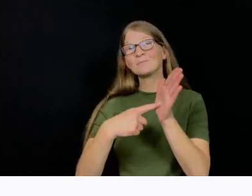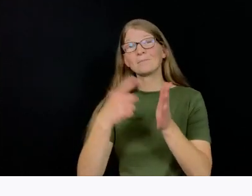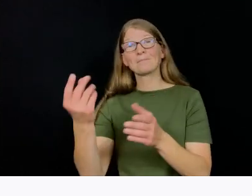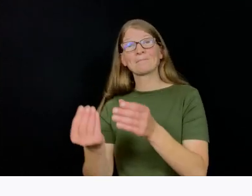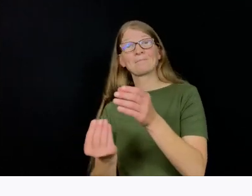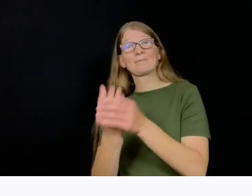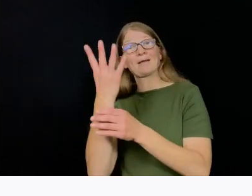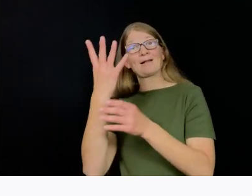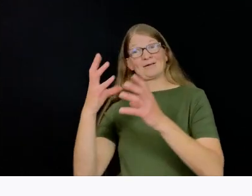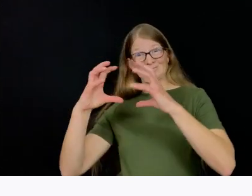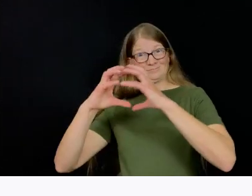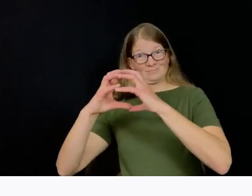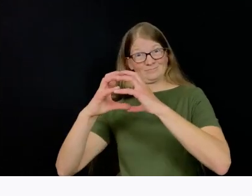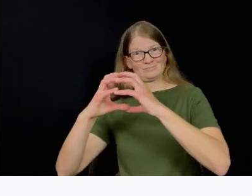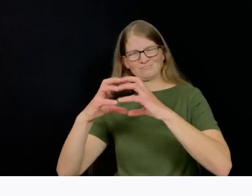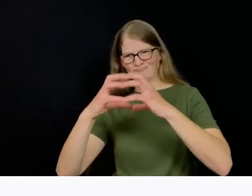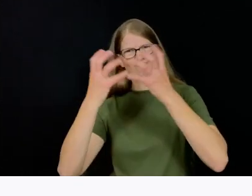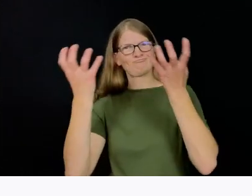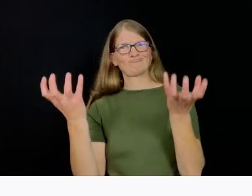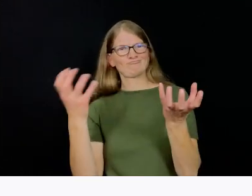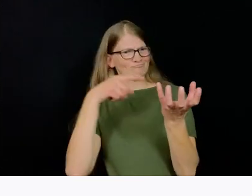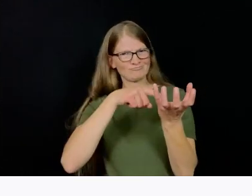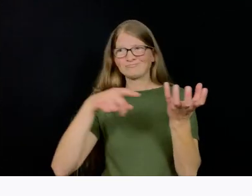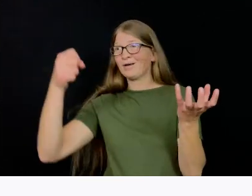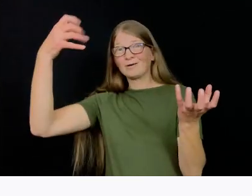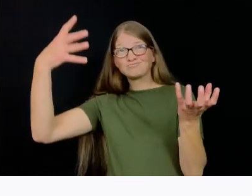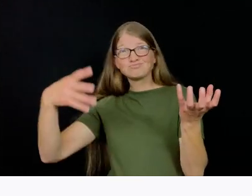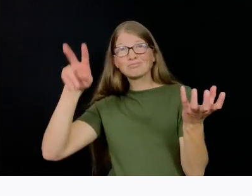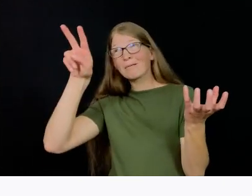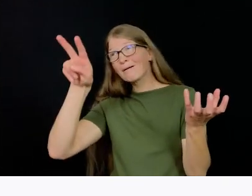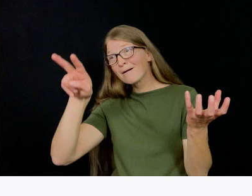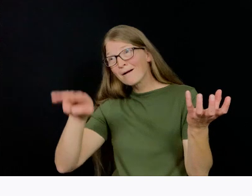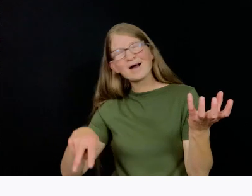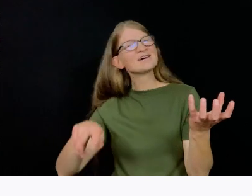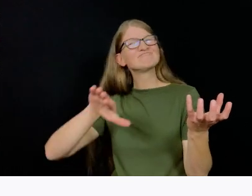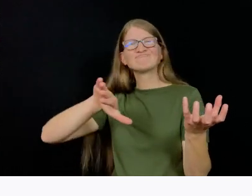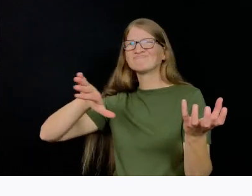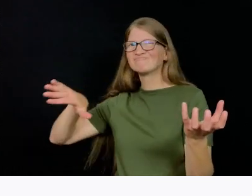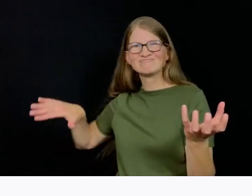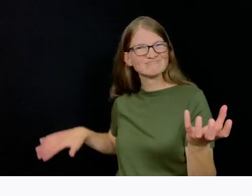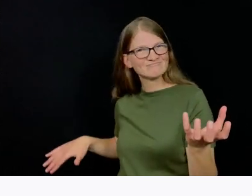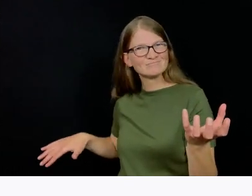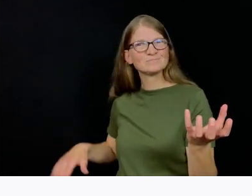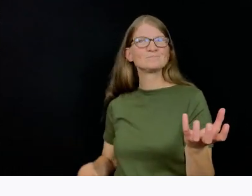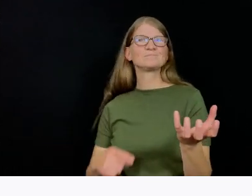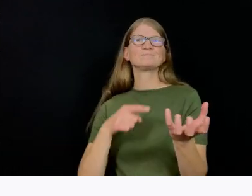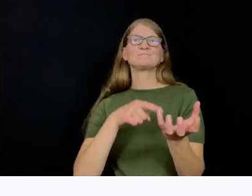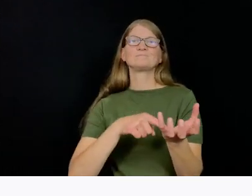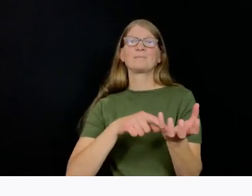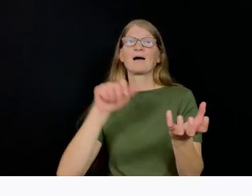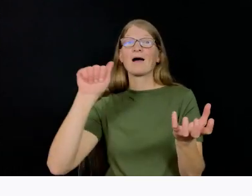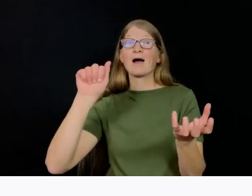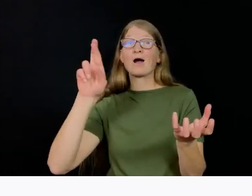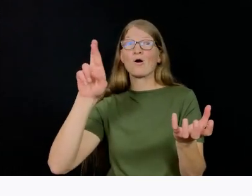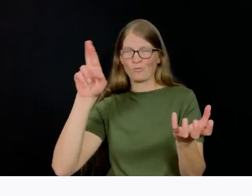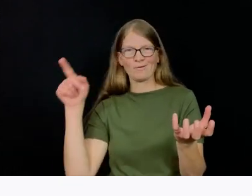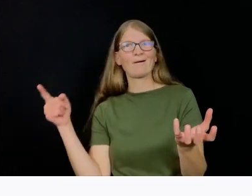عمل الخلايا النباتية أكثر فائدة من القراءة عنها نحن نعتقد أن الواقع المعزّز من شأنه أن يجعل التعلّم العملي